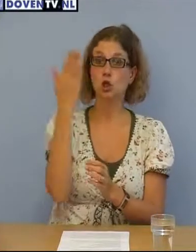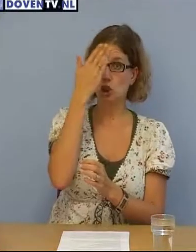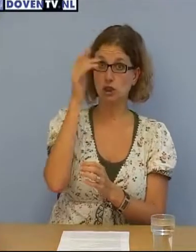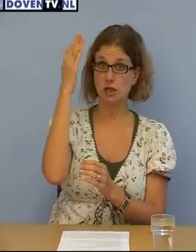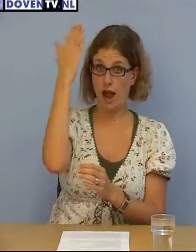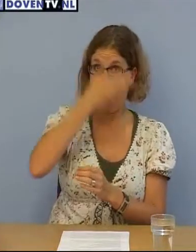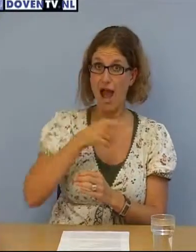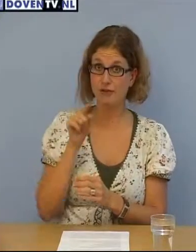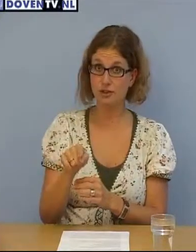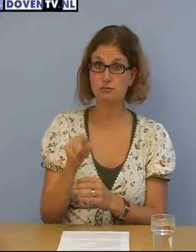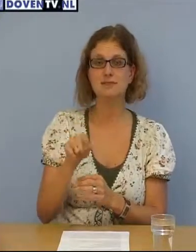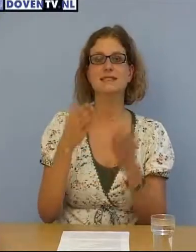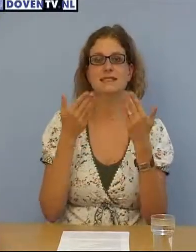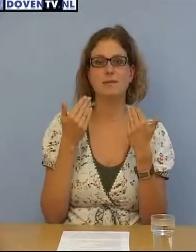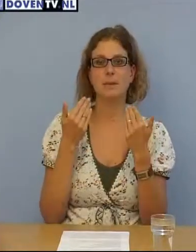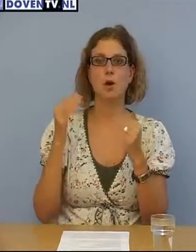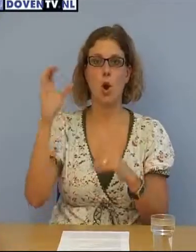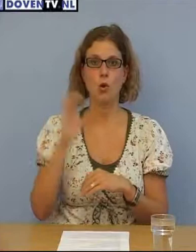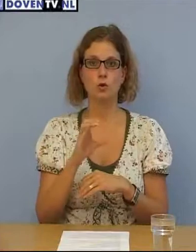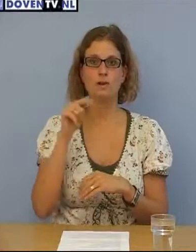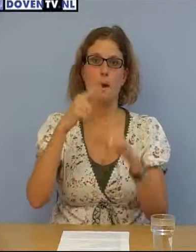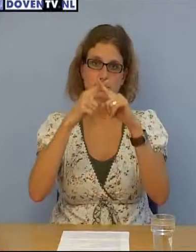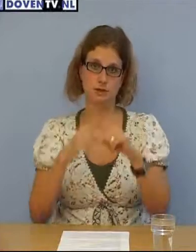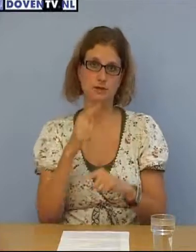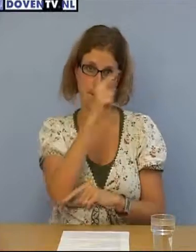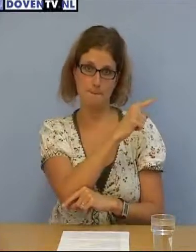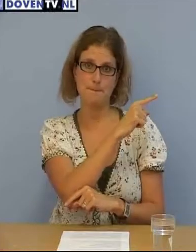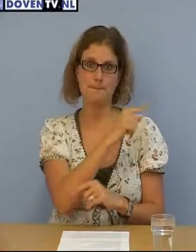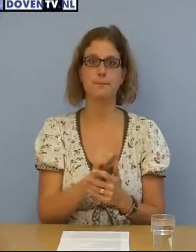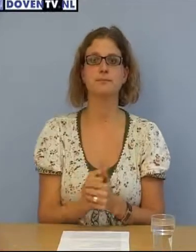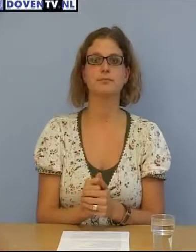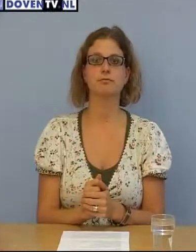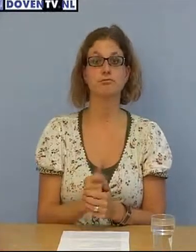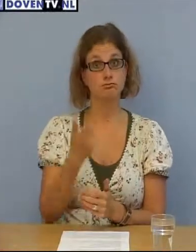De cursusavonden zijn in september en oktober in Amsterdam.